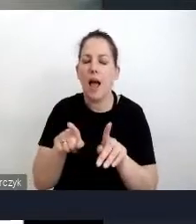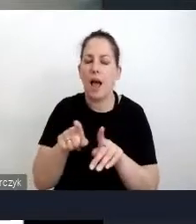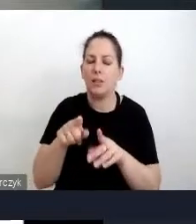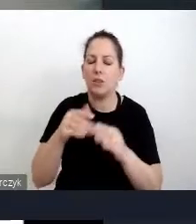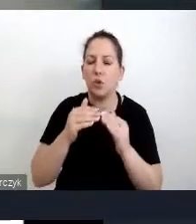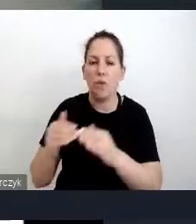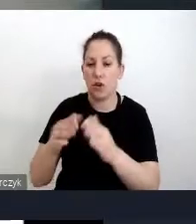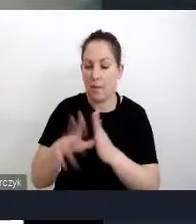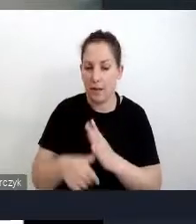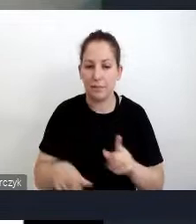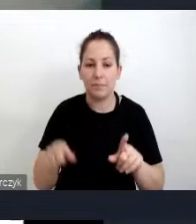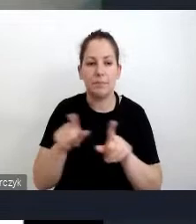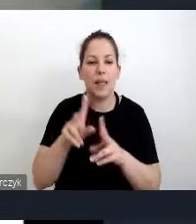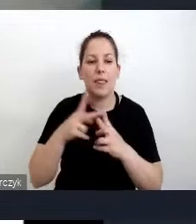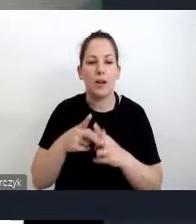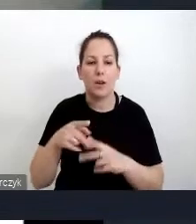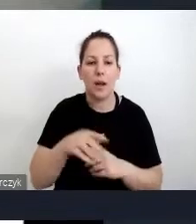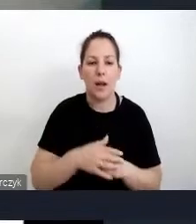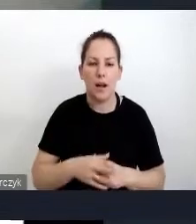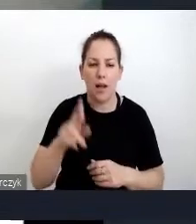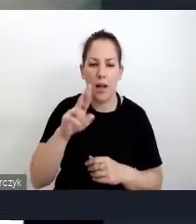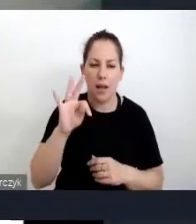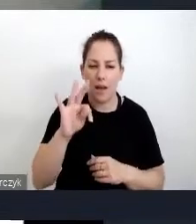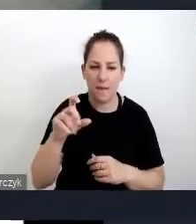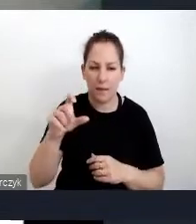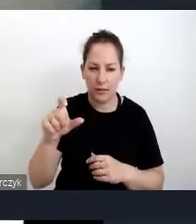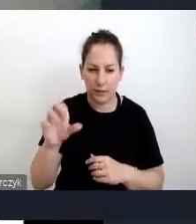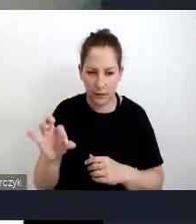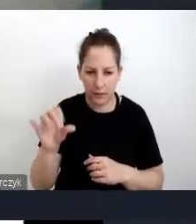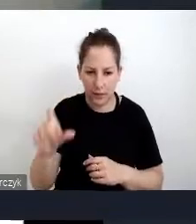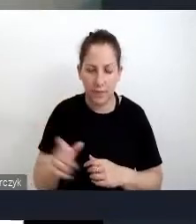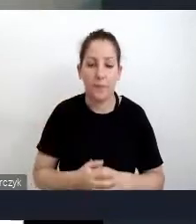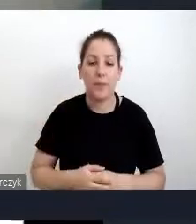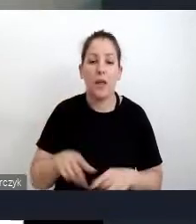Tak zwanego narzędzia RFSC. Następnie przeszliśmy przez fazę wizji,